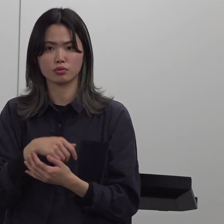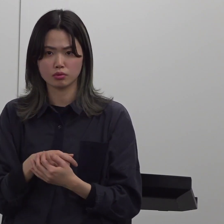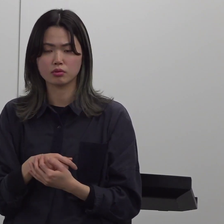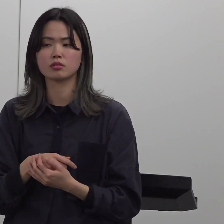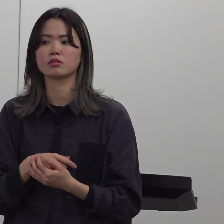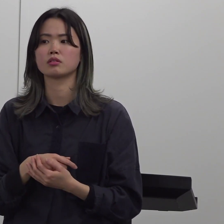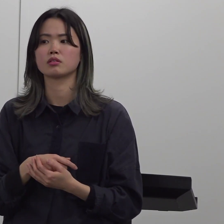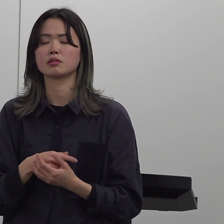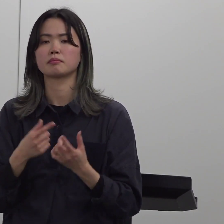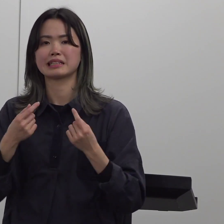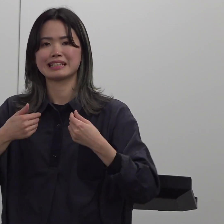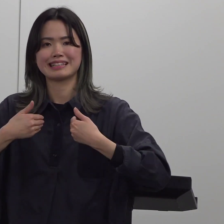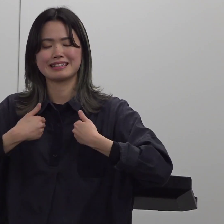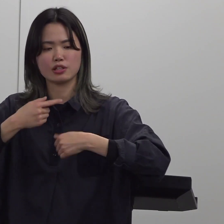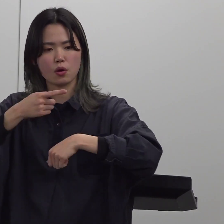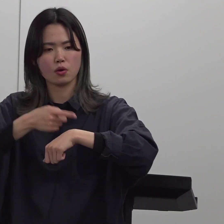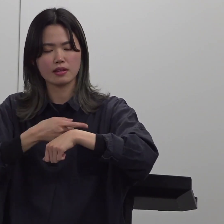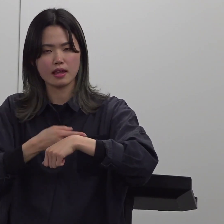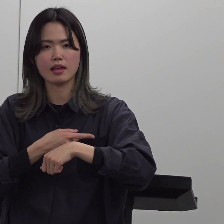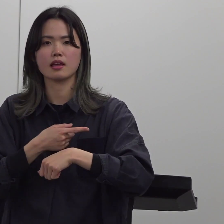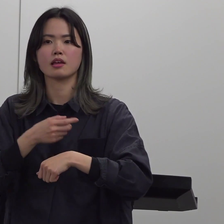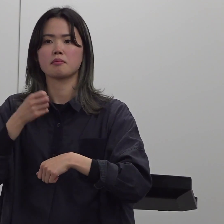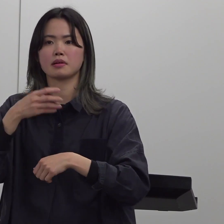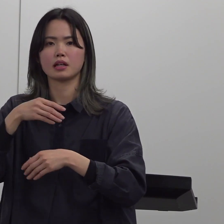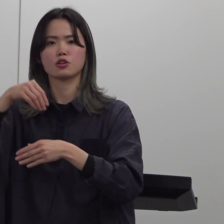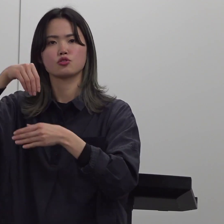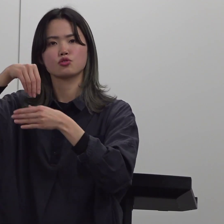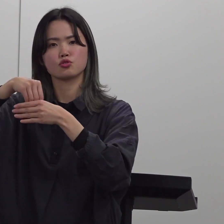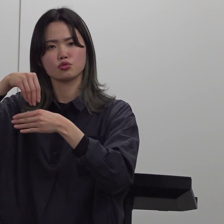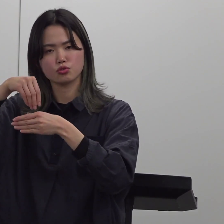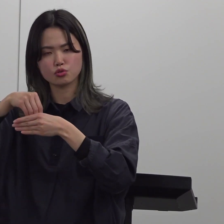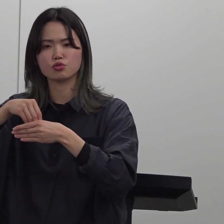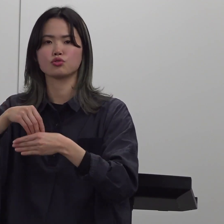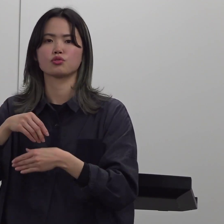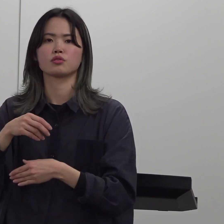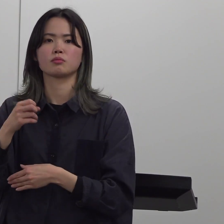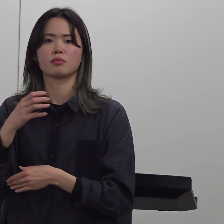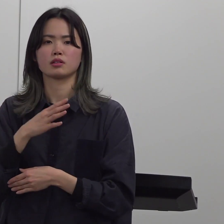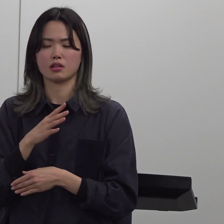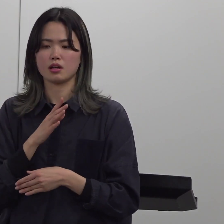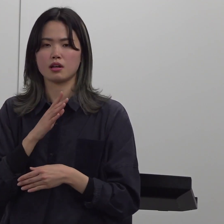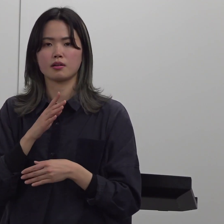やっぱ必要性とかそれからやっぱり収入面とかそれから本人、特に盲導犬の場合は